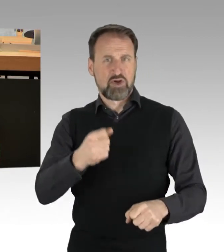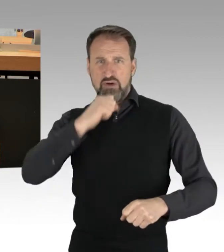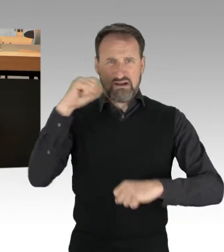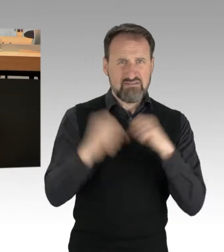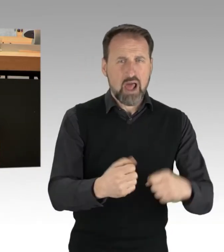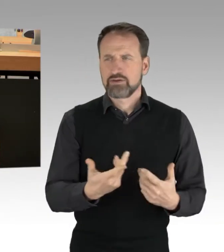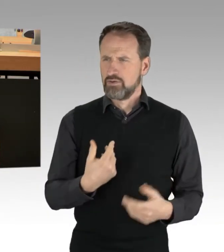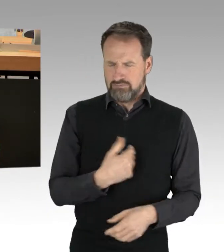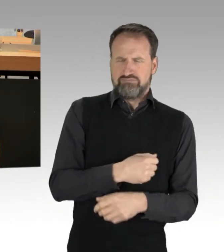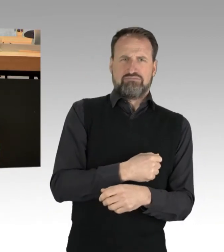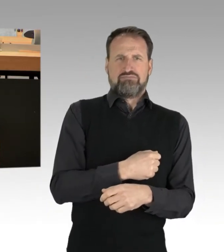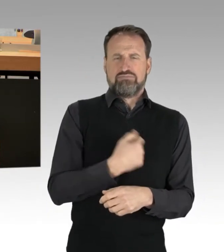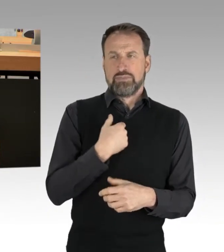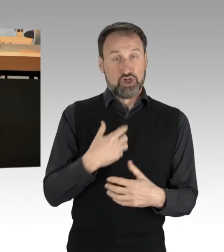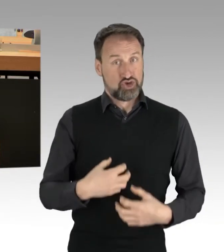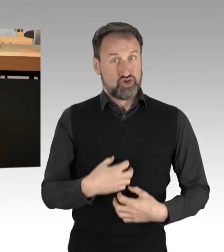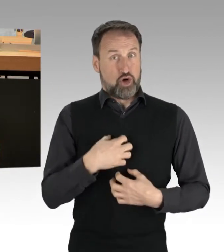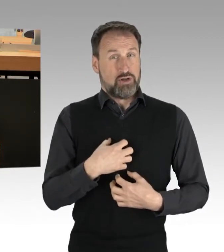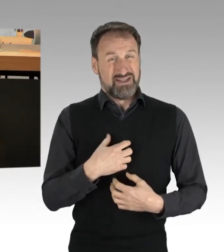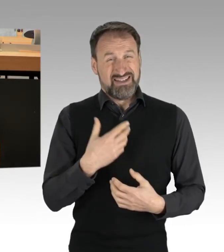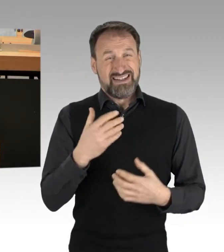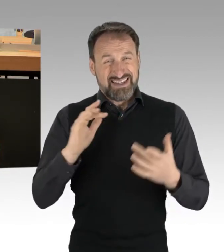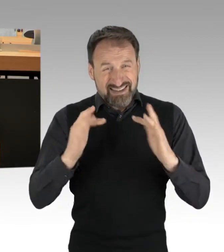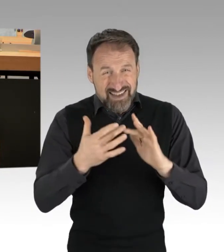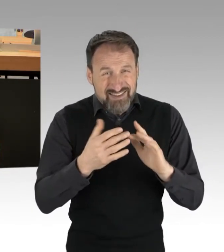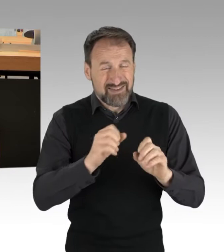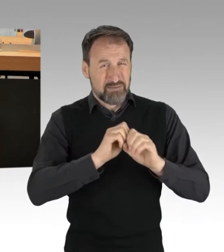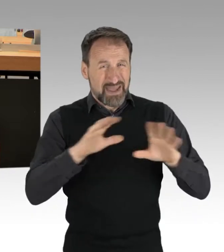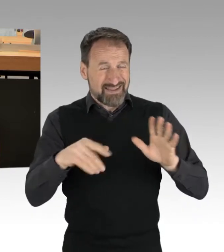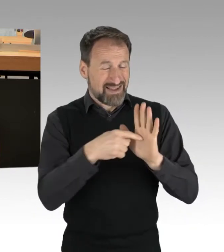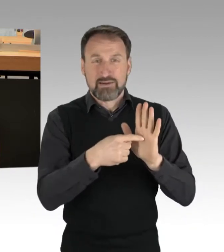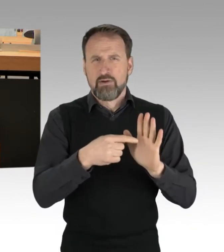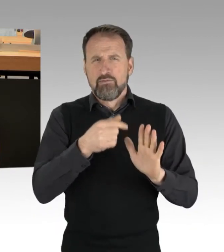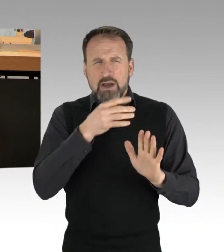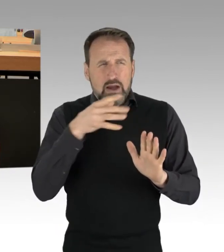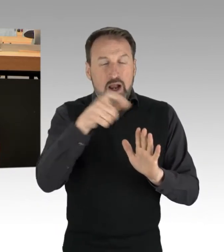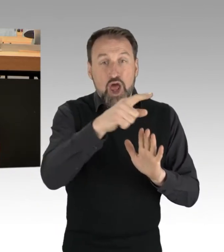wie viele Menschen im Netz diese Form von Selbstjustiz gutheißen, denn eins sollte doch klar sein: